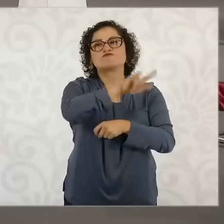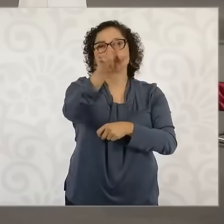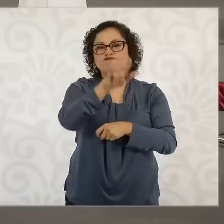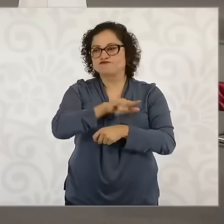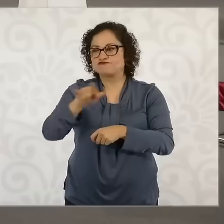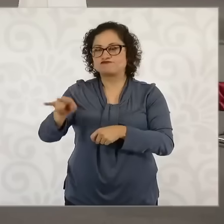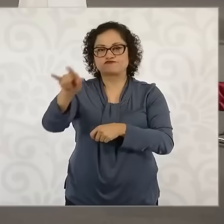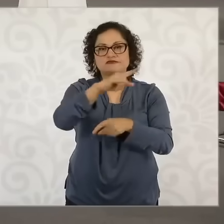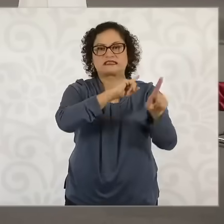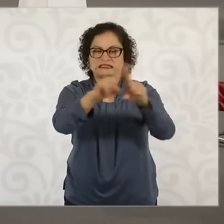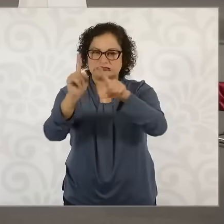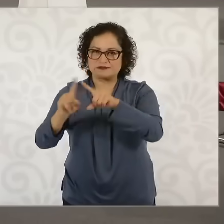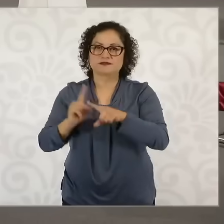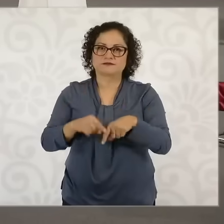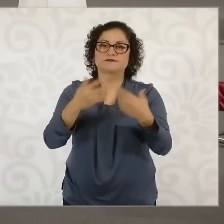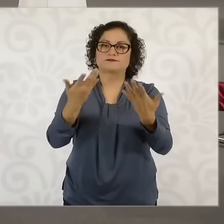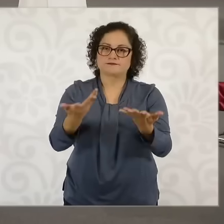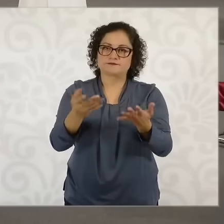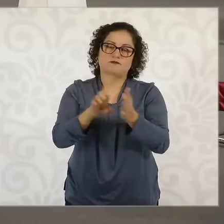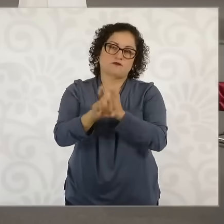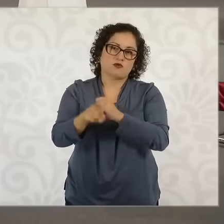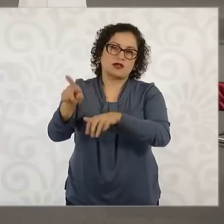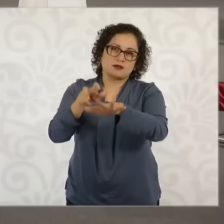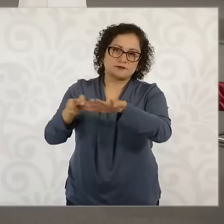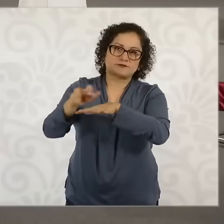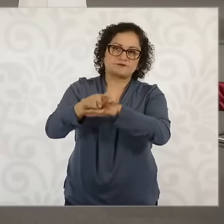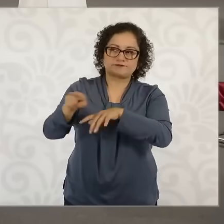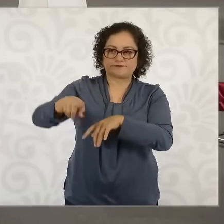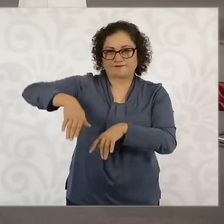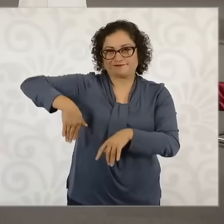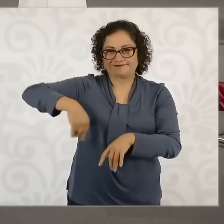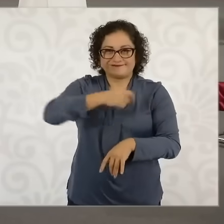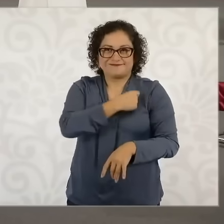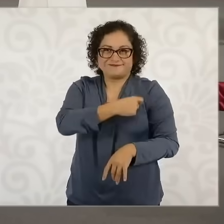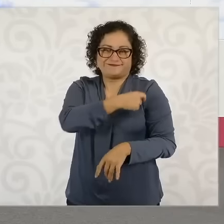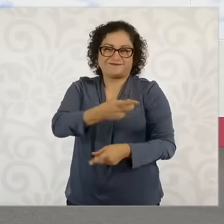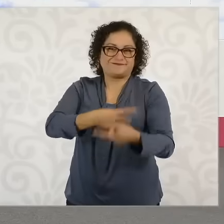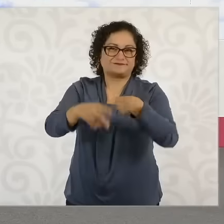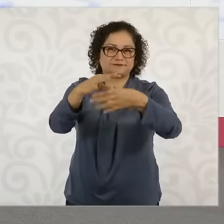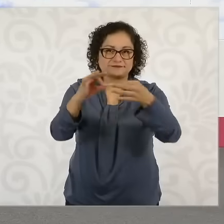de este momento del Tren Maya, como lo explicó bien mi general Águila, en su sentido de iniciar